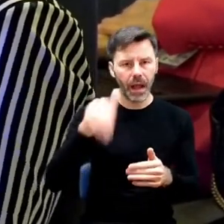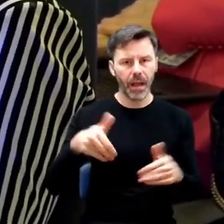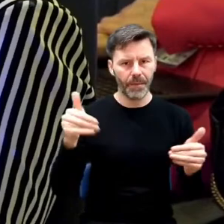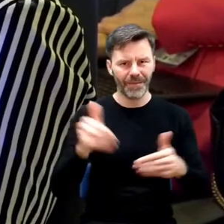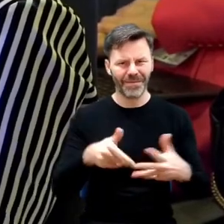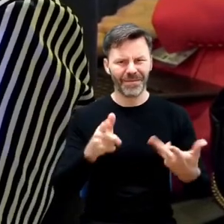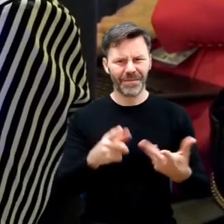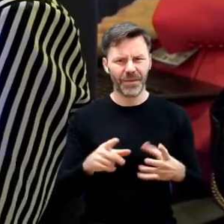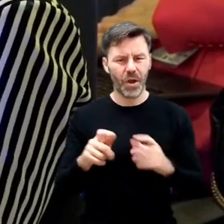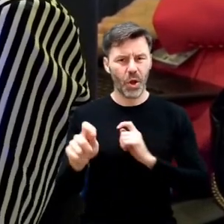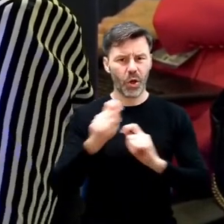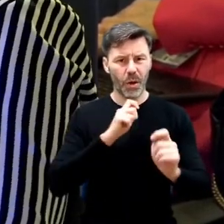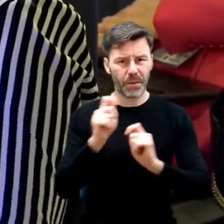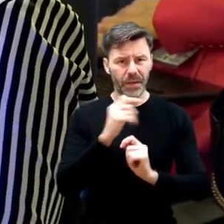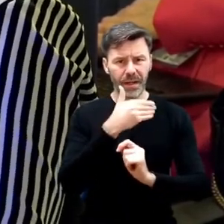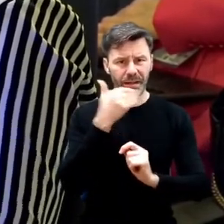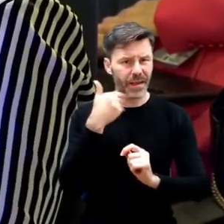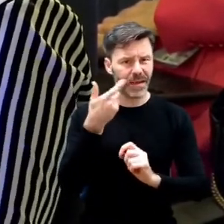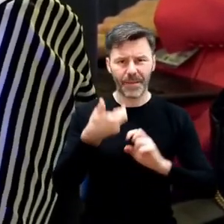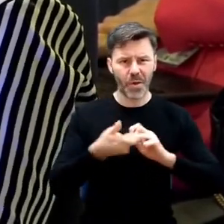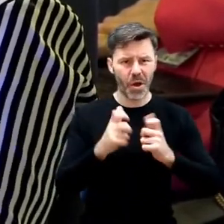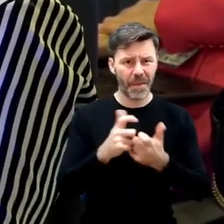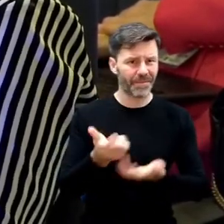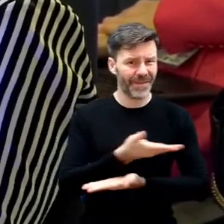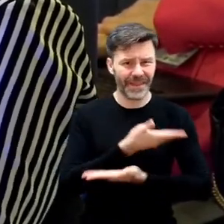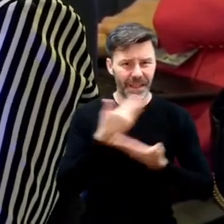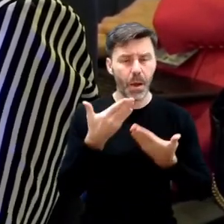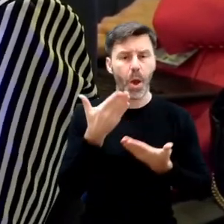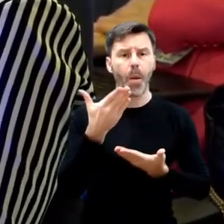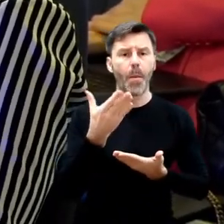do centrów metropolitalnych.